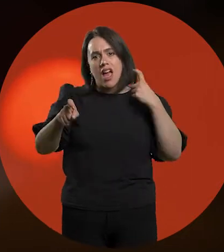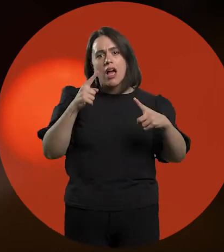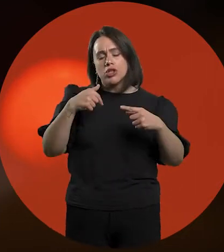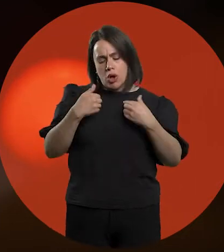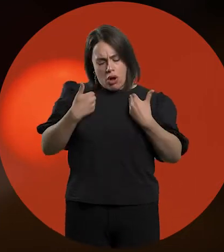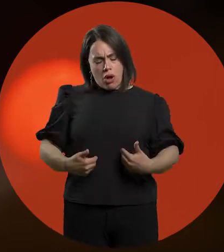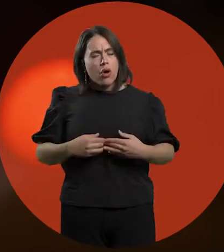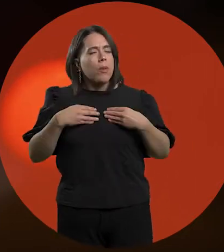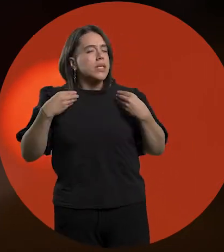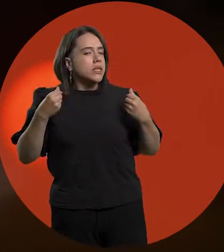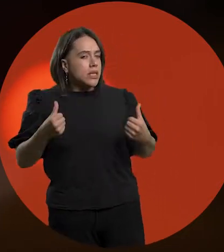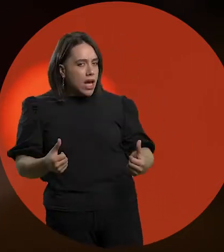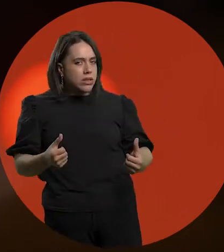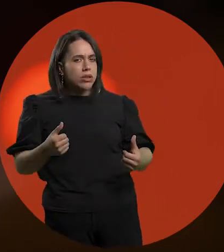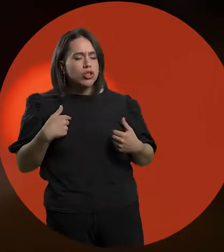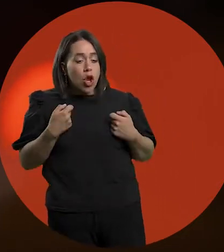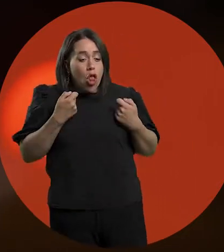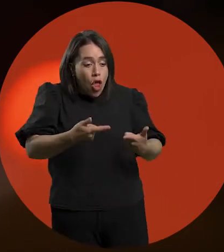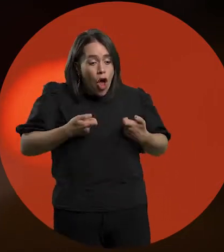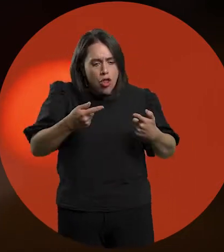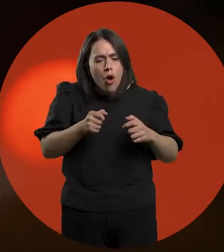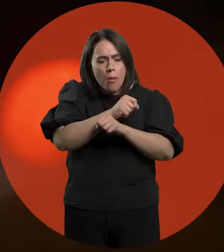¿Qué puedo solucionar a partir de lo que siento y de lo que veo yo?